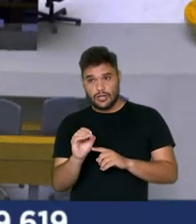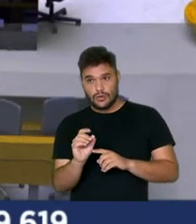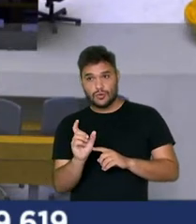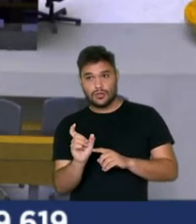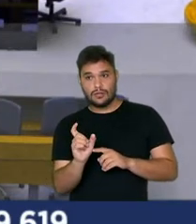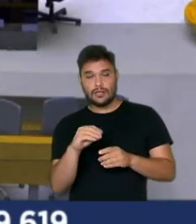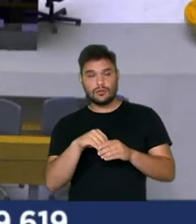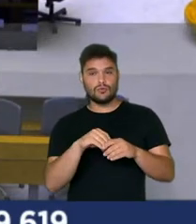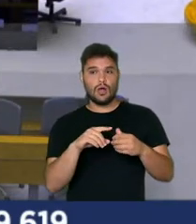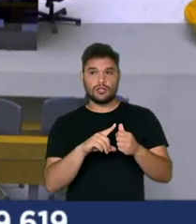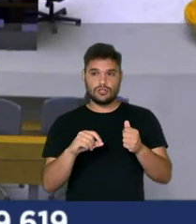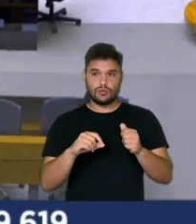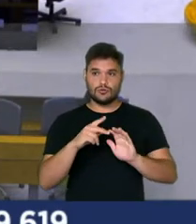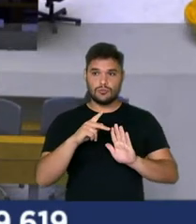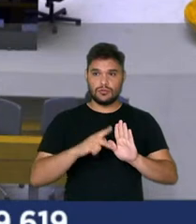[DEP. TIAGO MITRAUD]: CHAMADO ATENÇÃO A MENÇÃO A